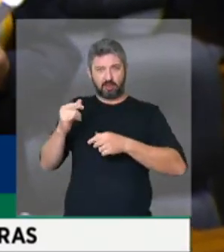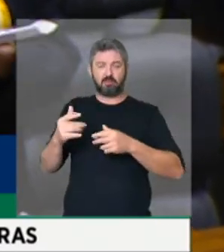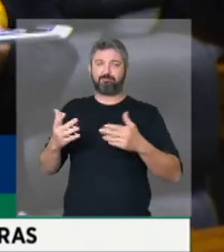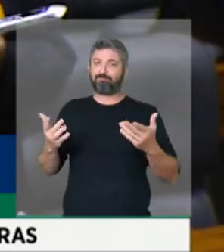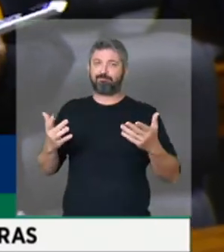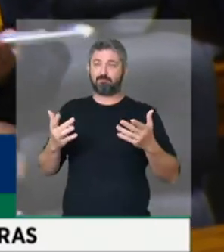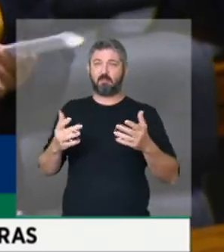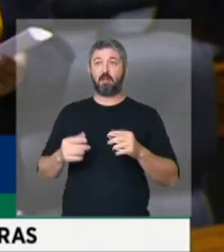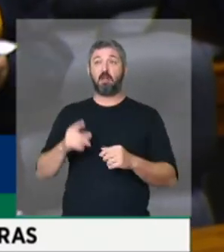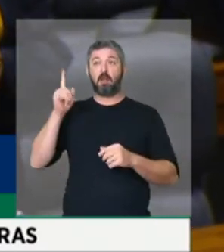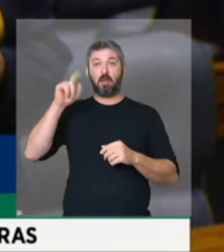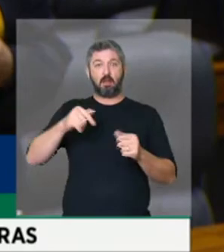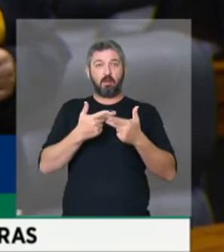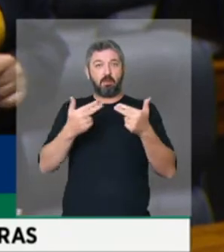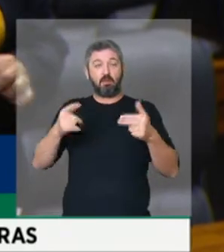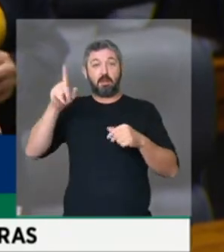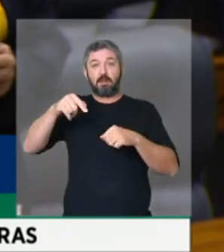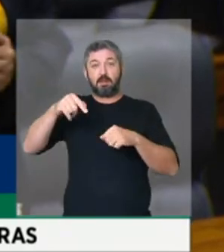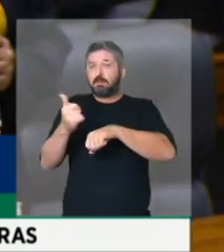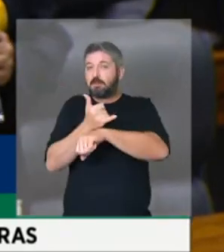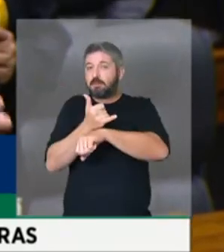VISTA PÚBLICO ESTATAL DA SUA ENERGIA. NÓS ESTAMOS FALANDO DE ALGO ESTRATÉGICO. ESTAMOS